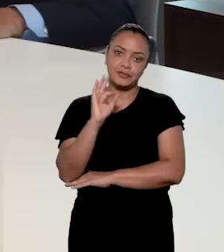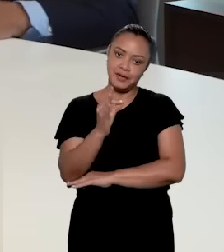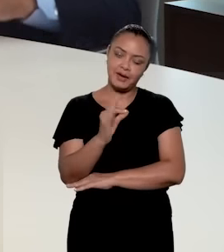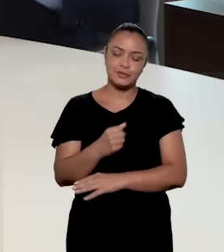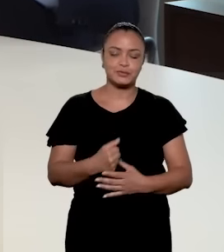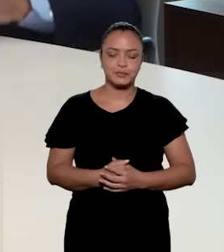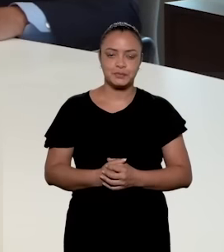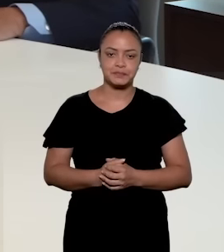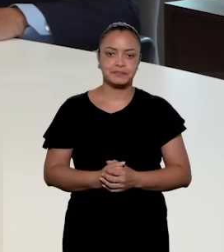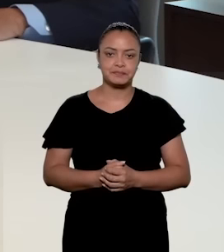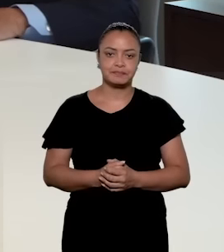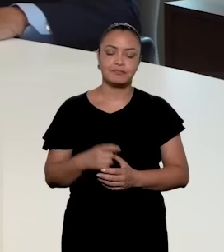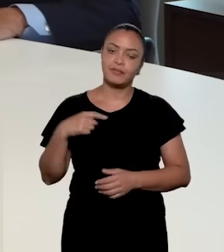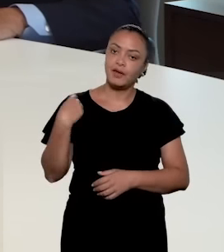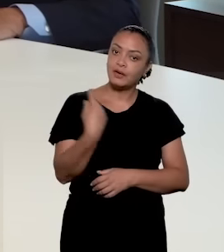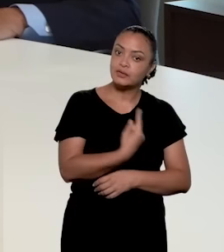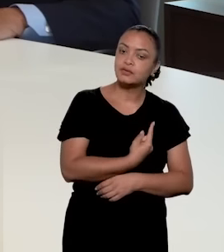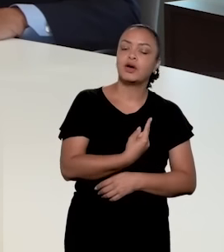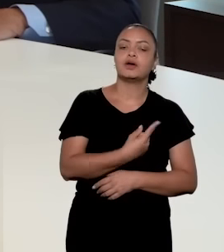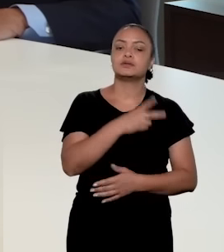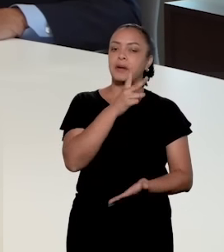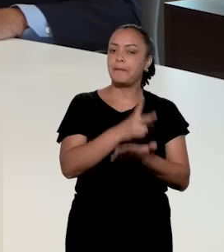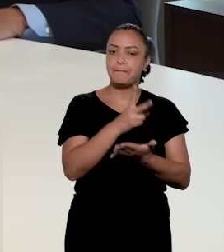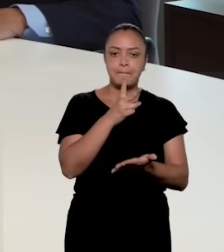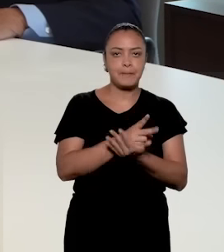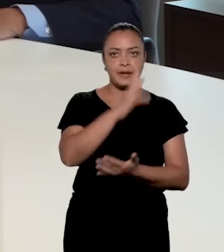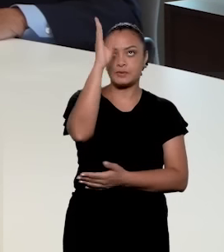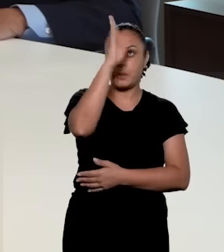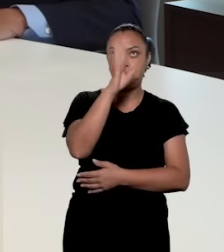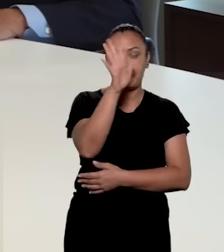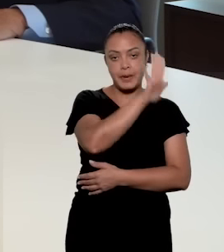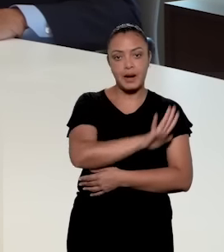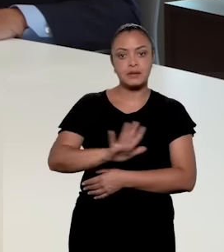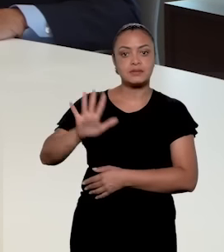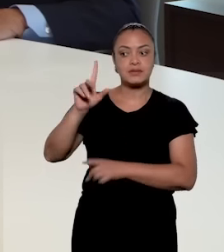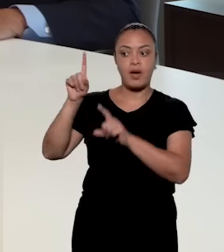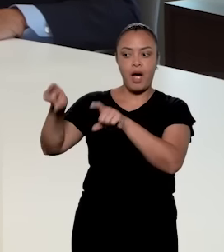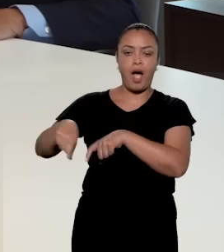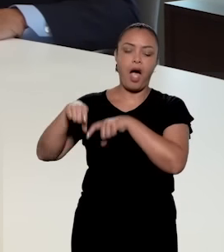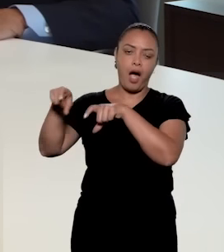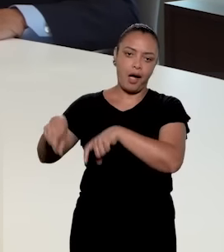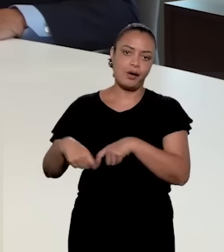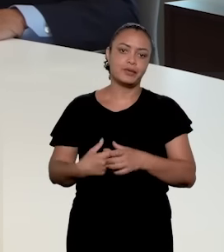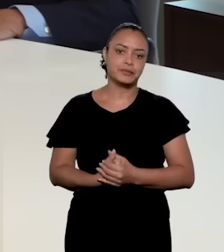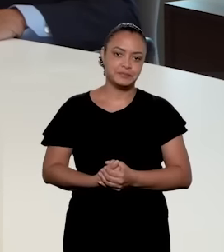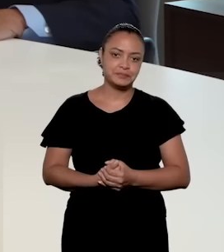É isso aí, somos todos filhos da mesma pátria, a pátria agro.